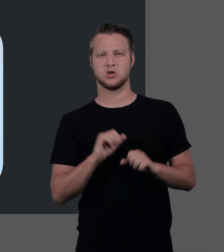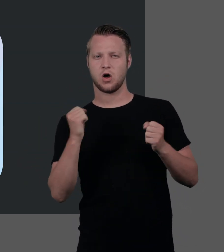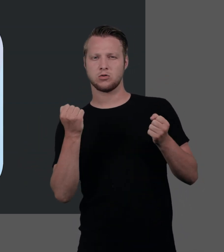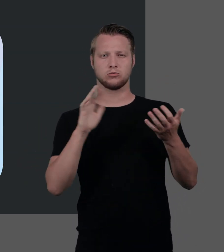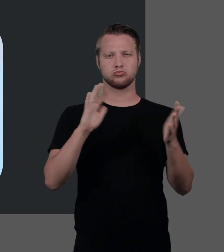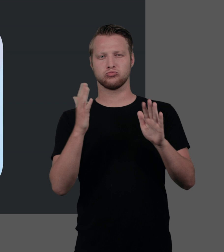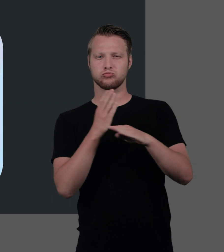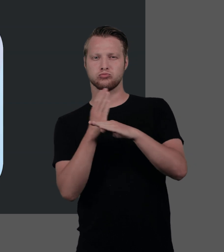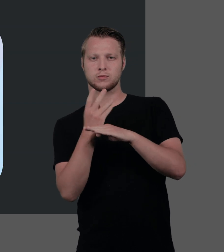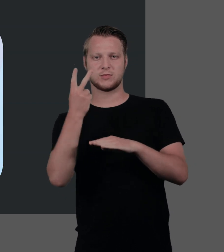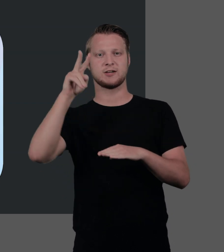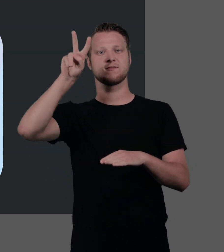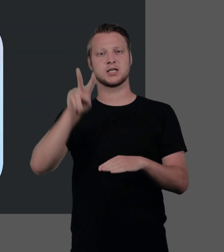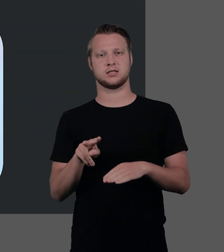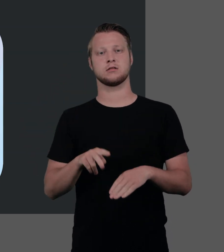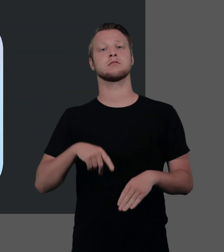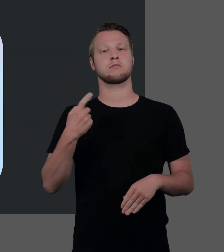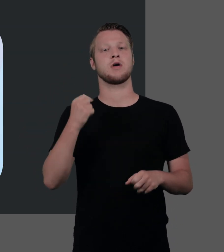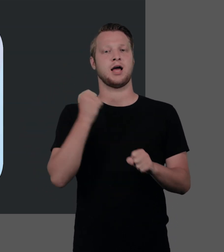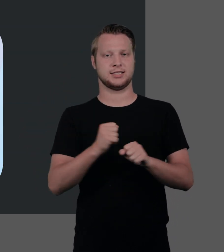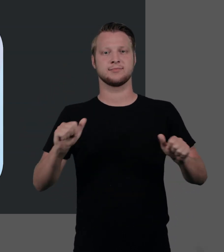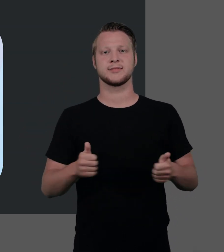Dit kan twee weken duren voordat je echt aan het werk gaat.